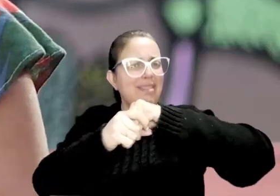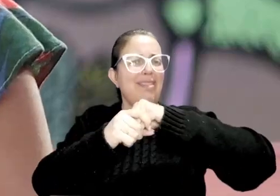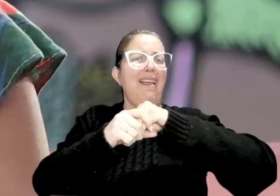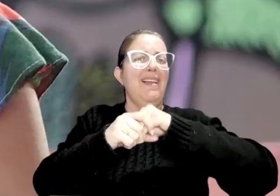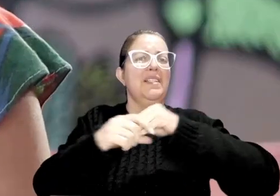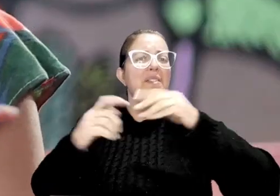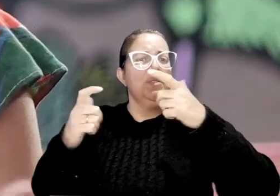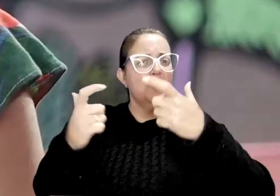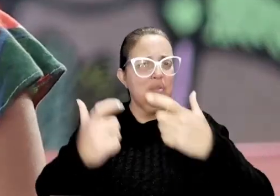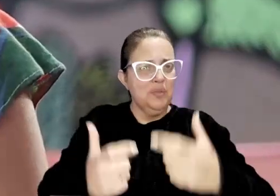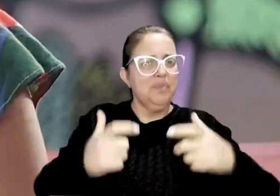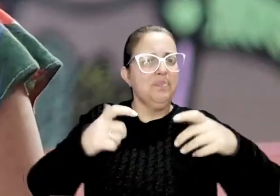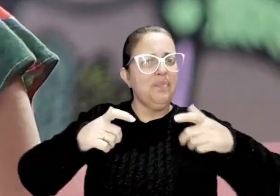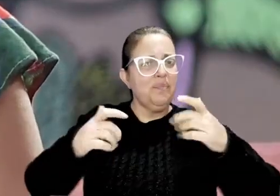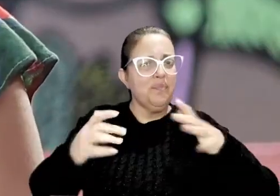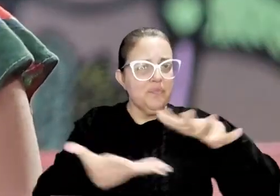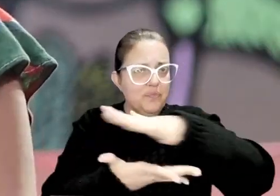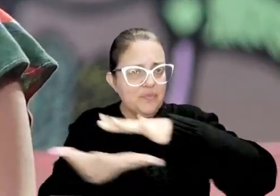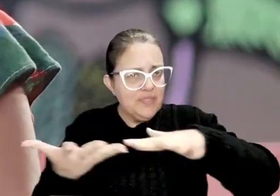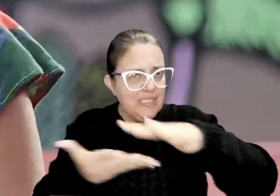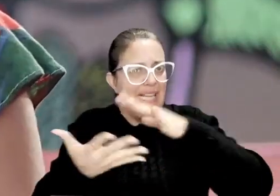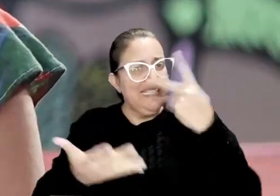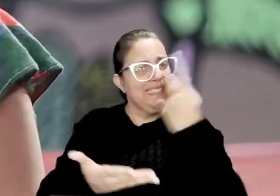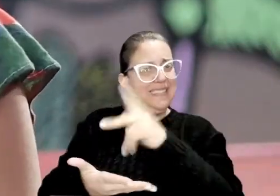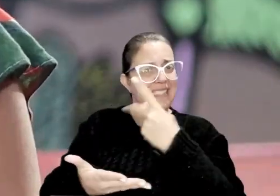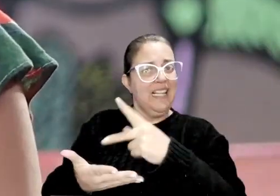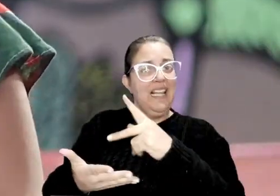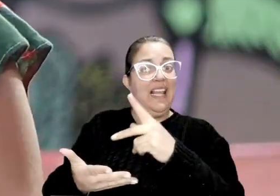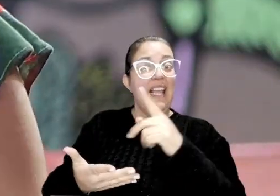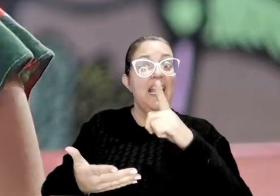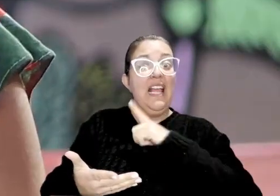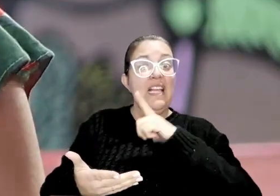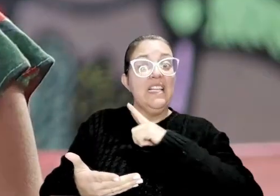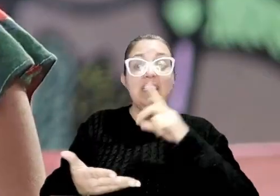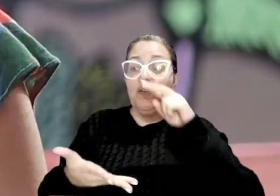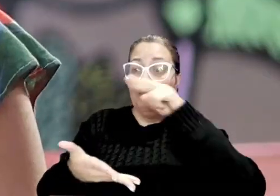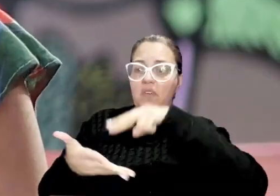máximo elas vão atrás de ler esses estudos e vão ver ali quase como que uma outra linguagem né uma